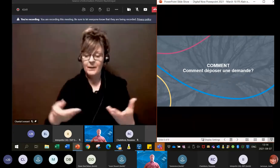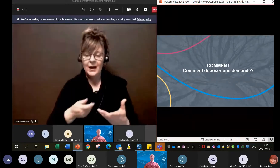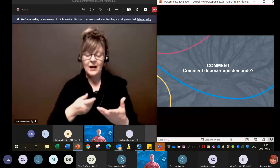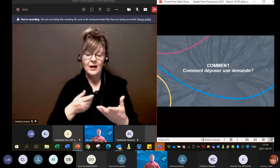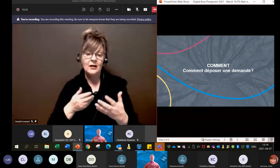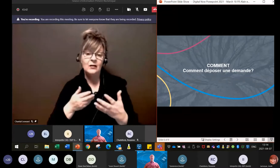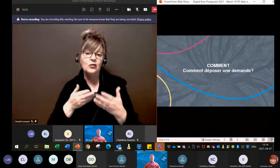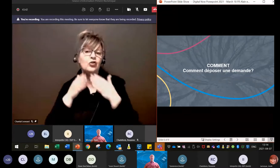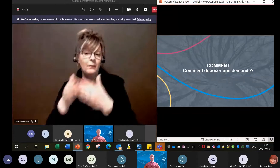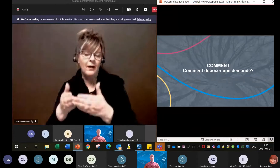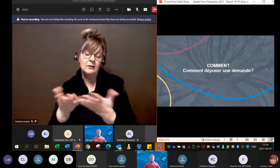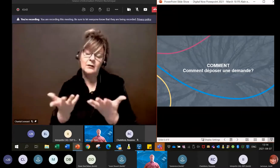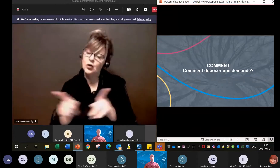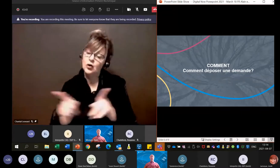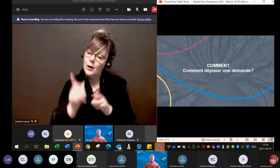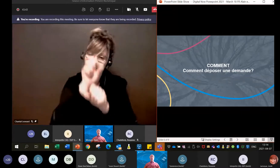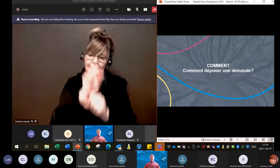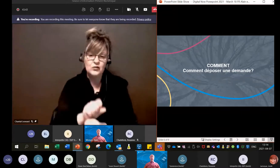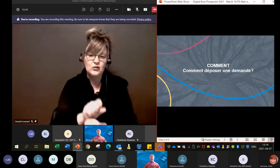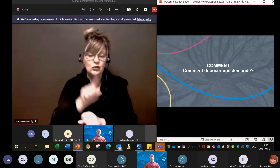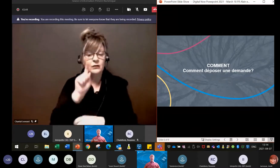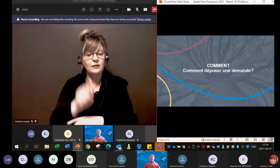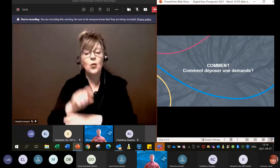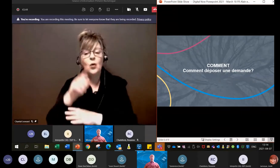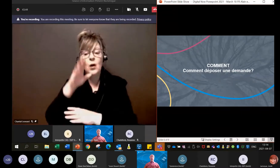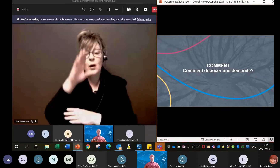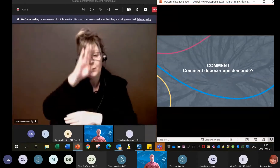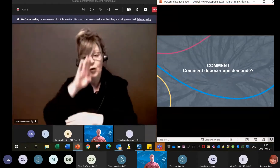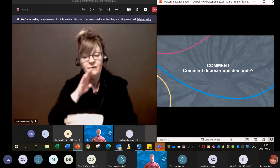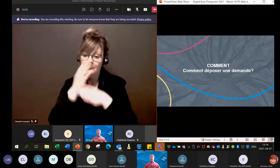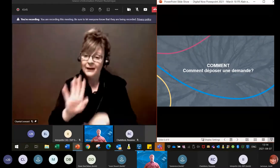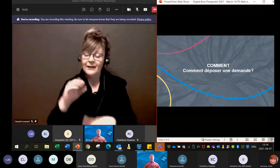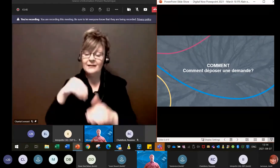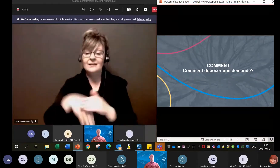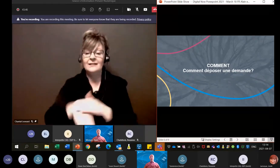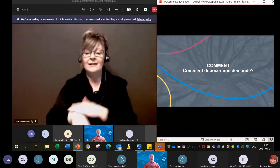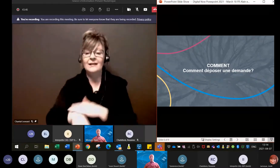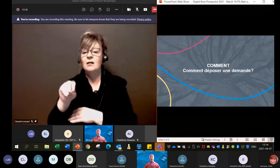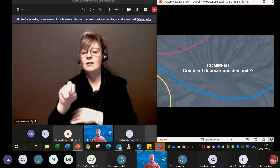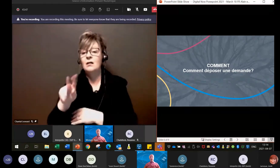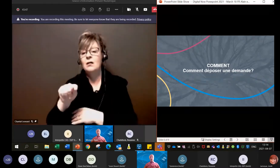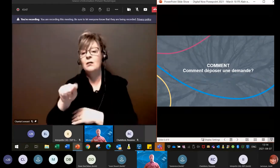profil validé dans le portail du Conseil